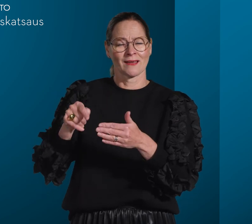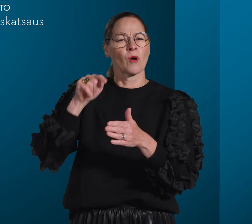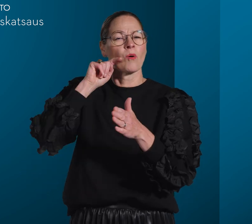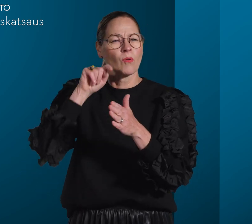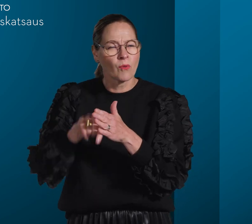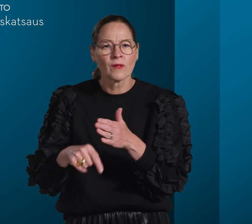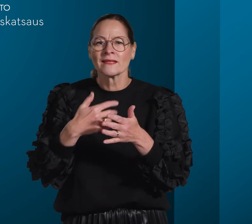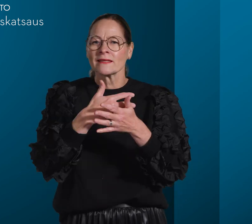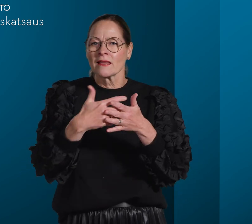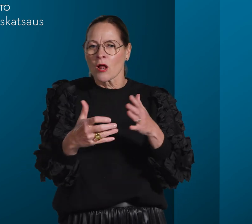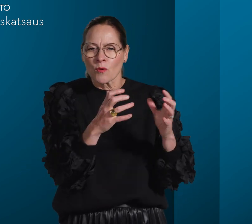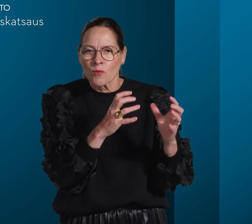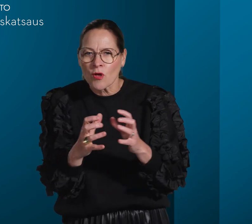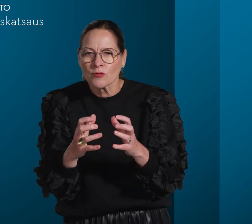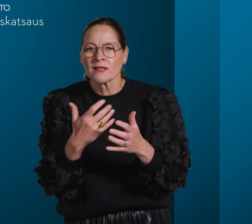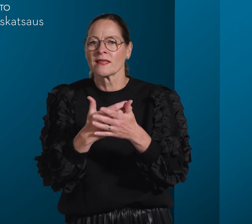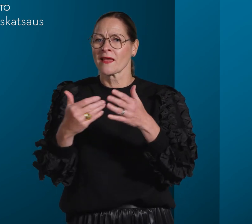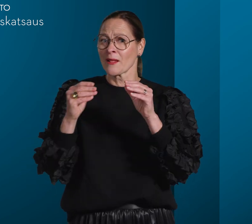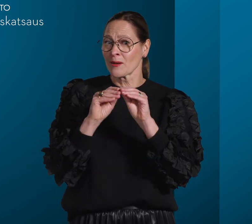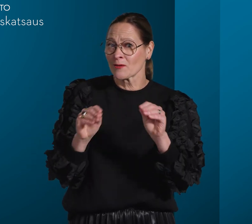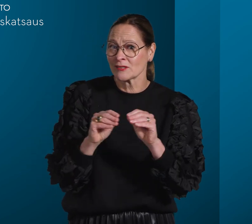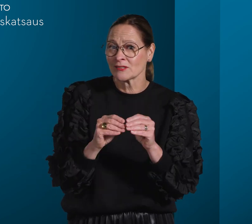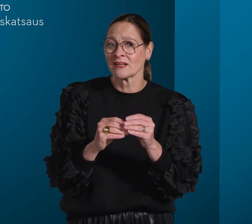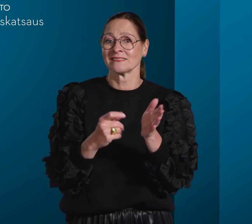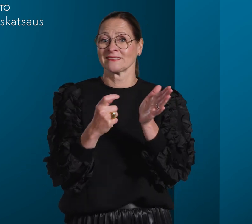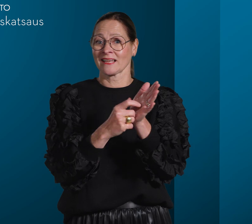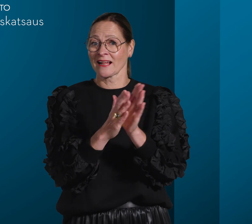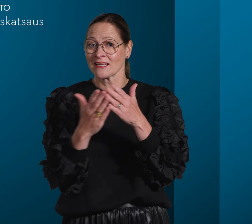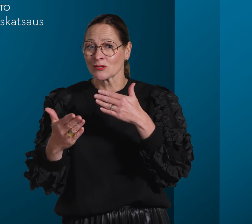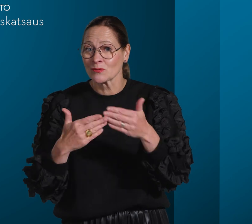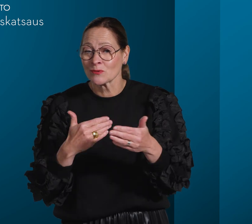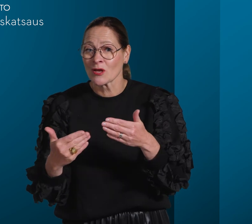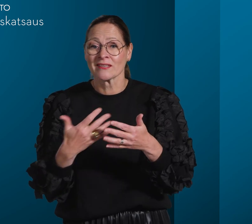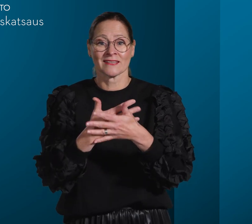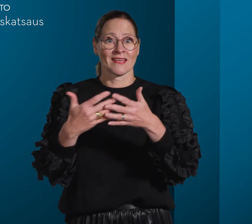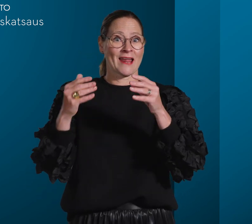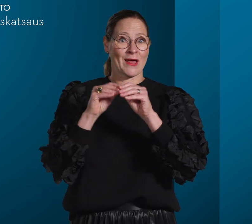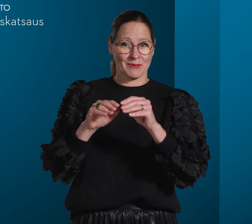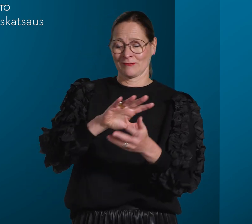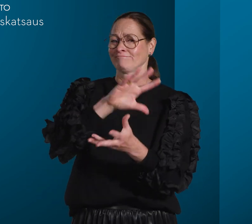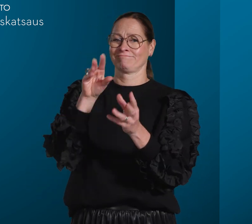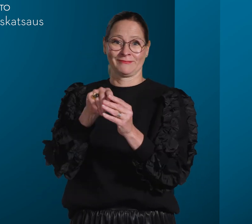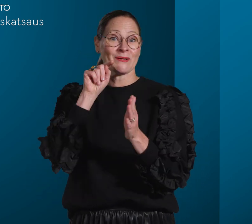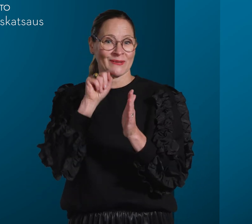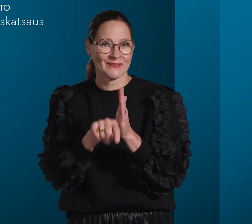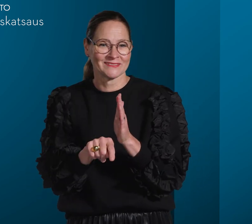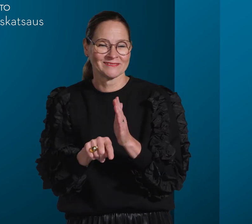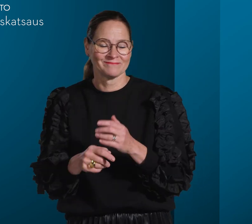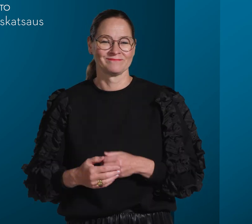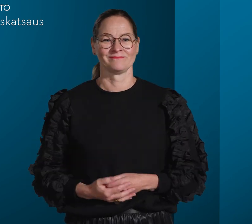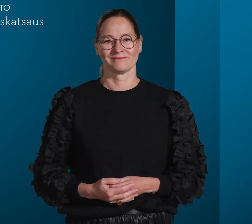johon kuuluvat kielenhuolto, kielineuvonta, sanakirjatyö ja kielenopetus.